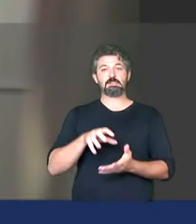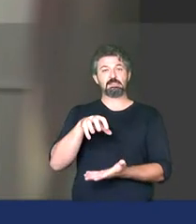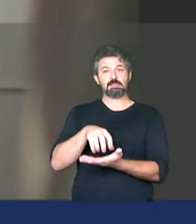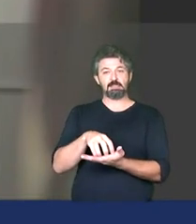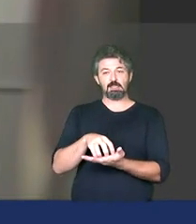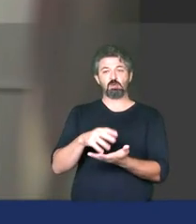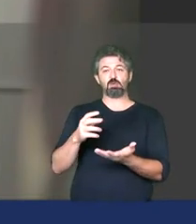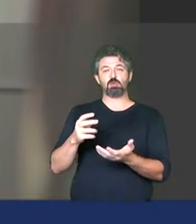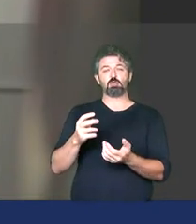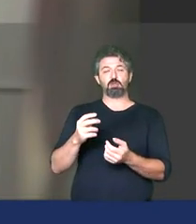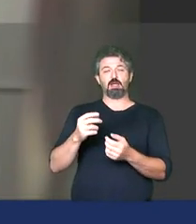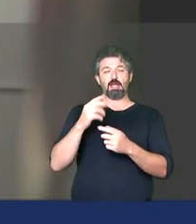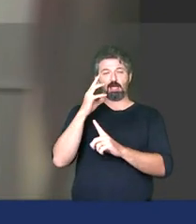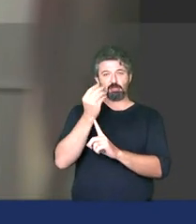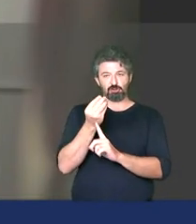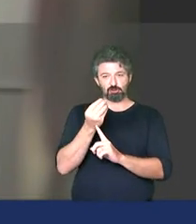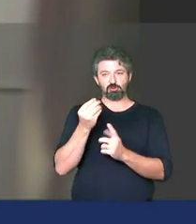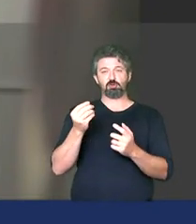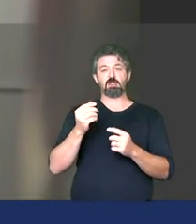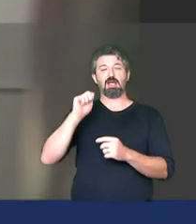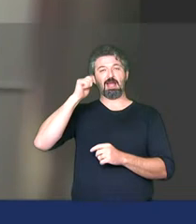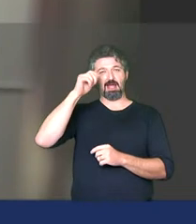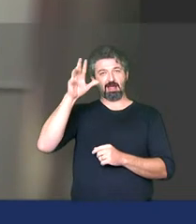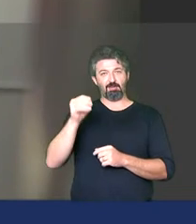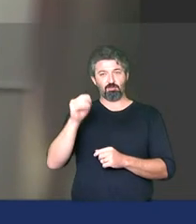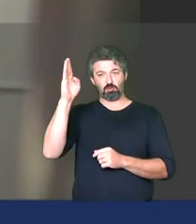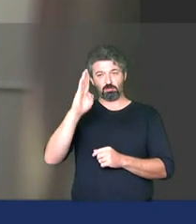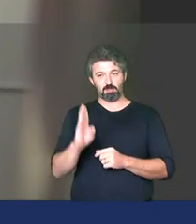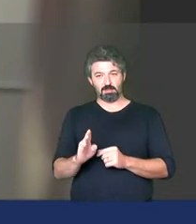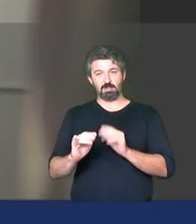ARTIGO 9, DO PL 18. INCISO X, ARTÍSTICOS DE CULTURA AFRO-BRASILEIRA, IDENTIDADE DE